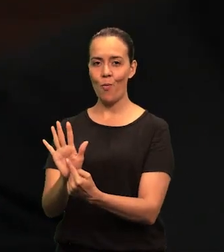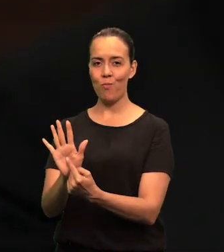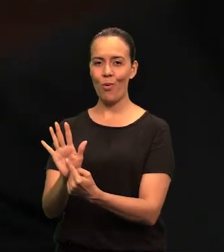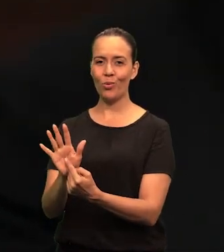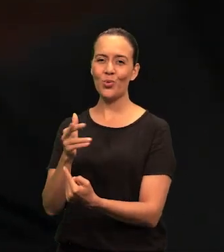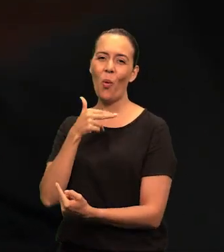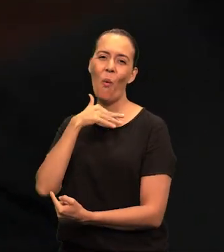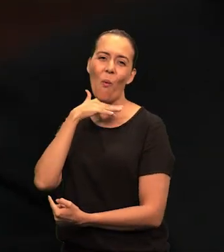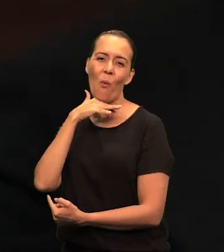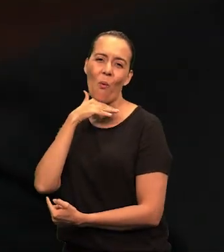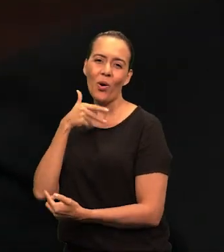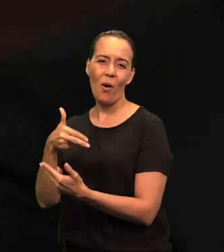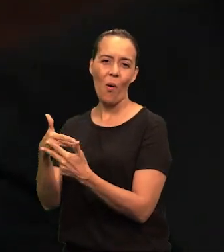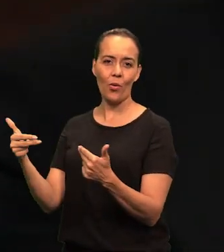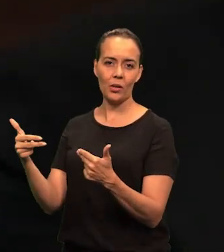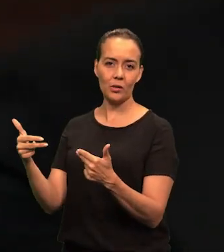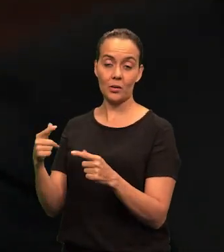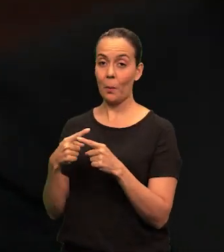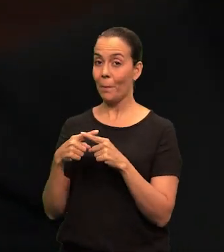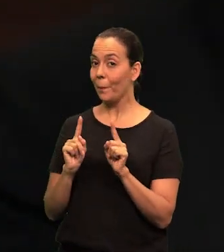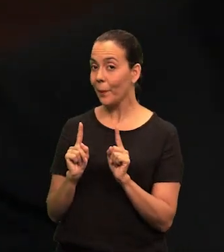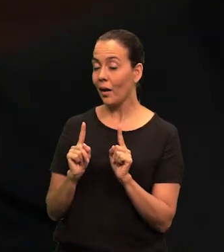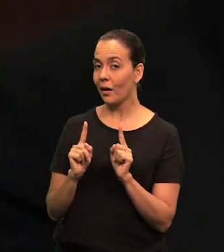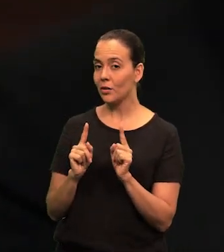Não posso colocar na primeira página dos jornais: